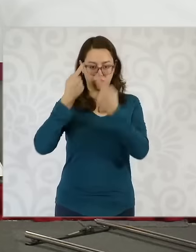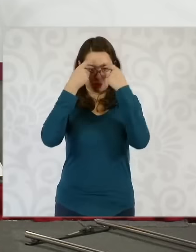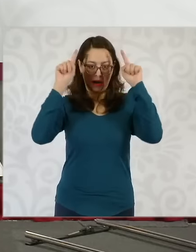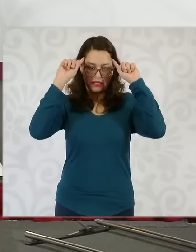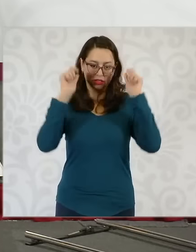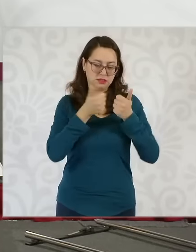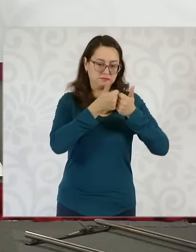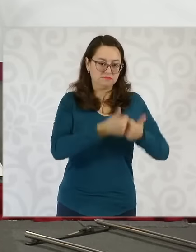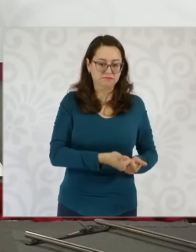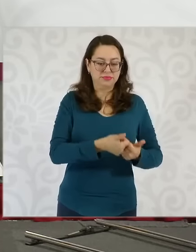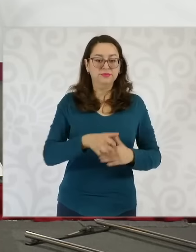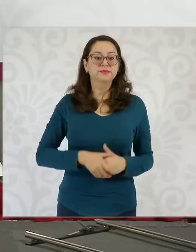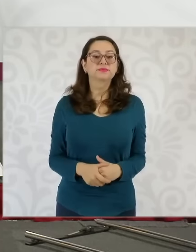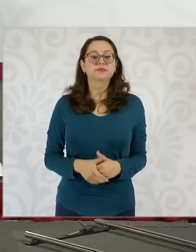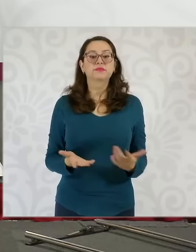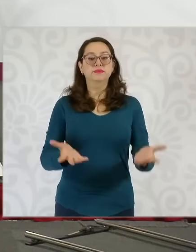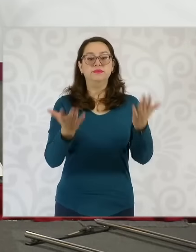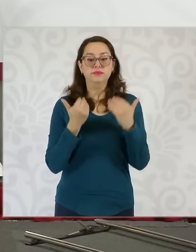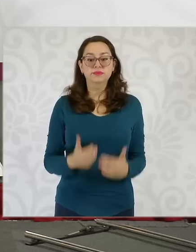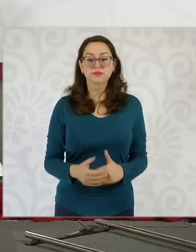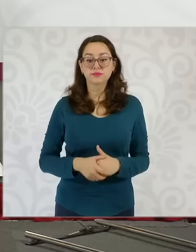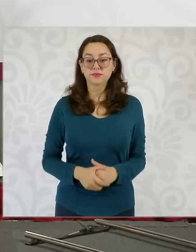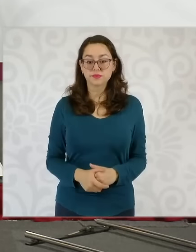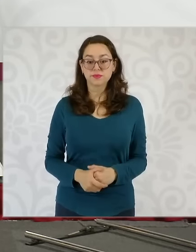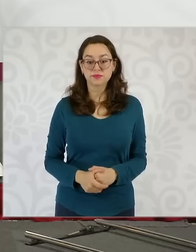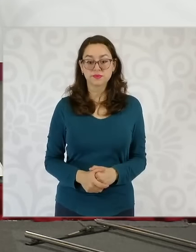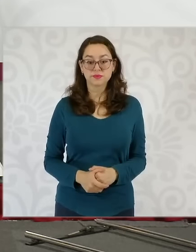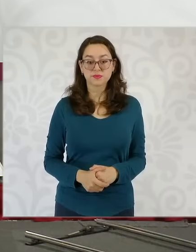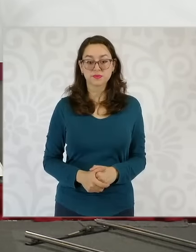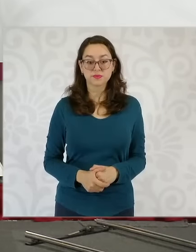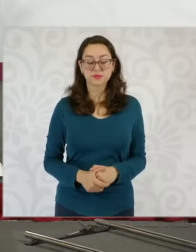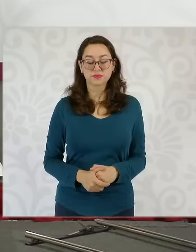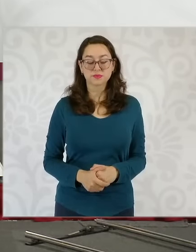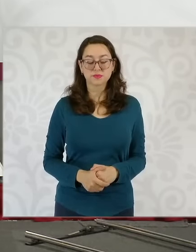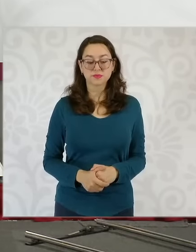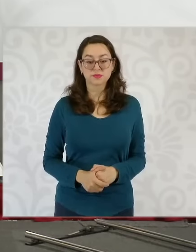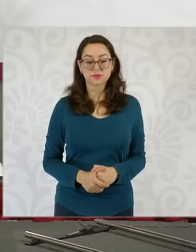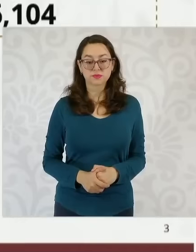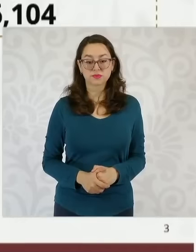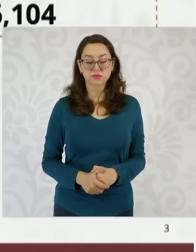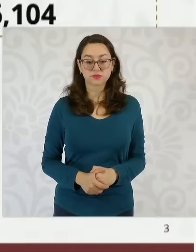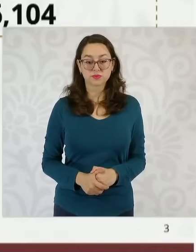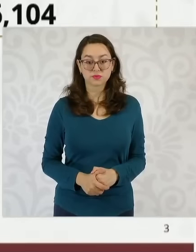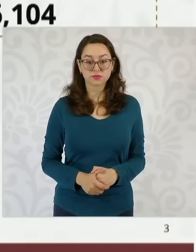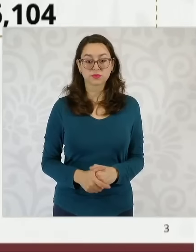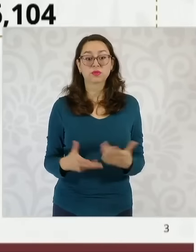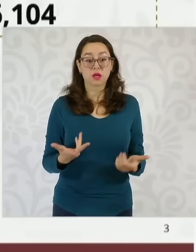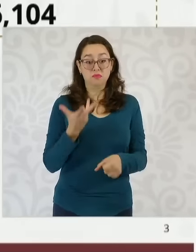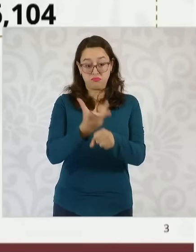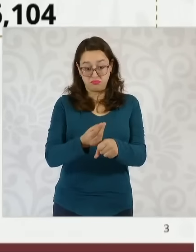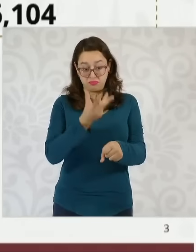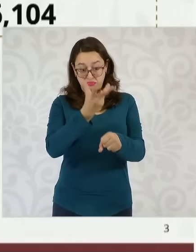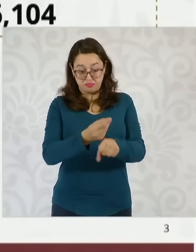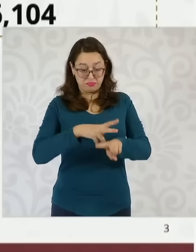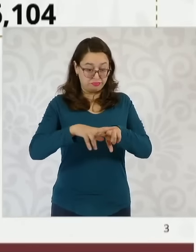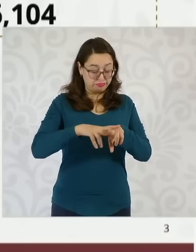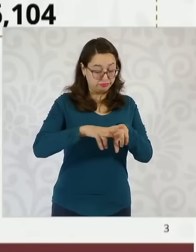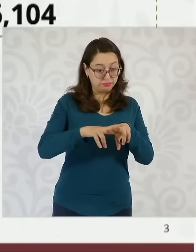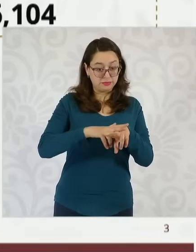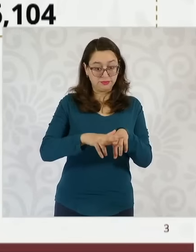favor con relación a los avances de obra de su rehabilitación eh la línea Z es la